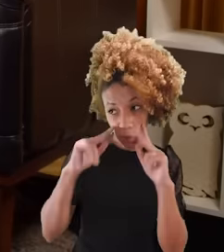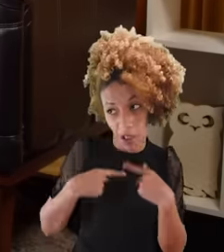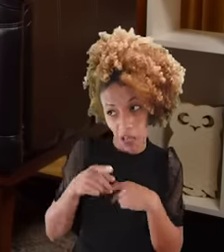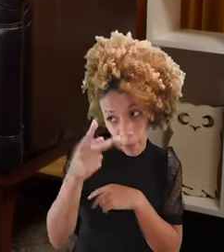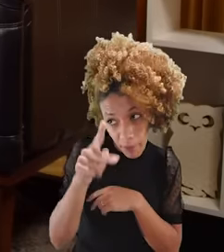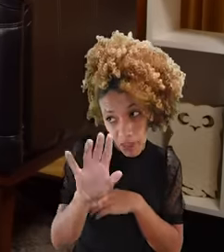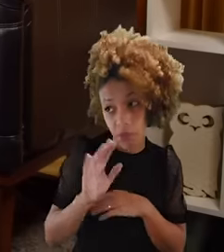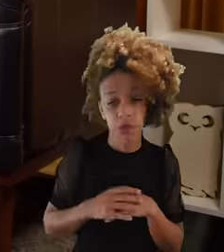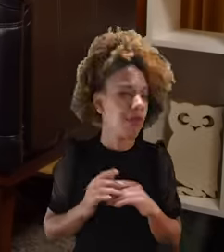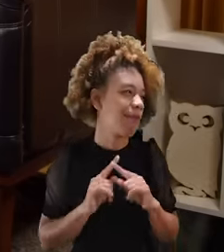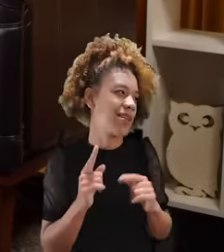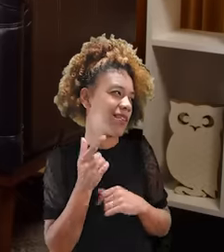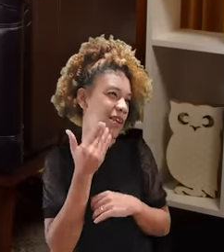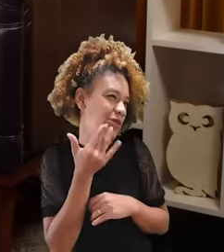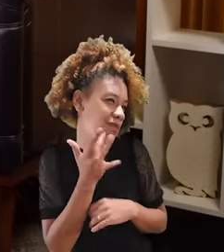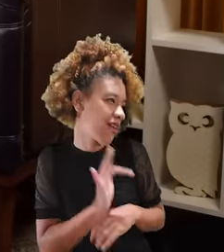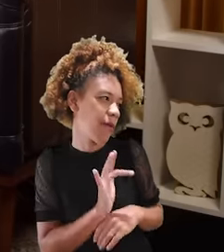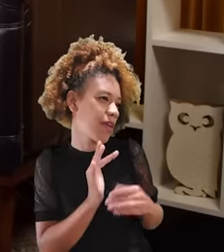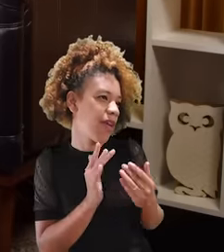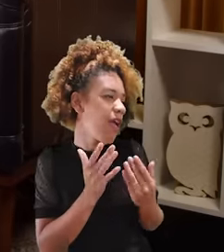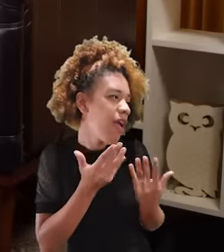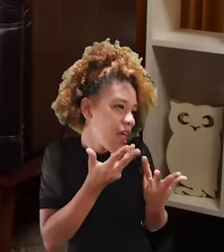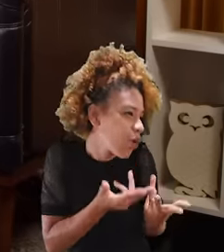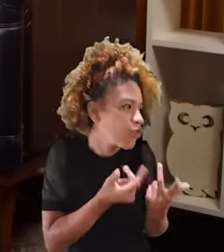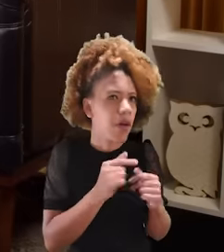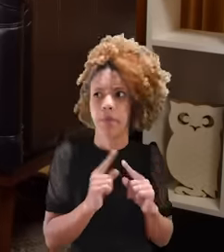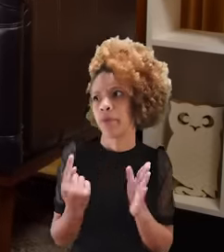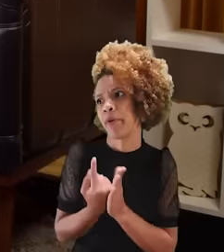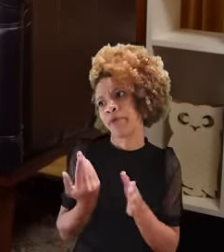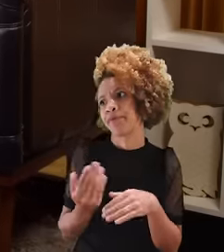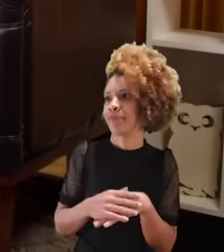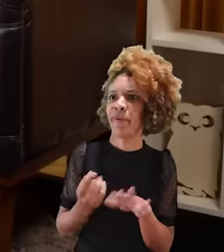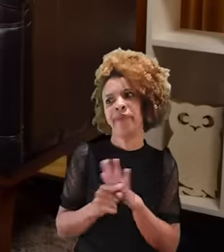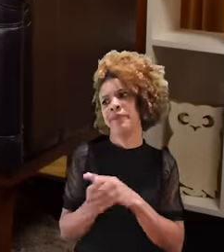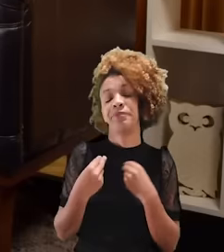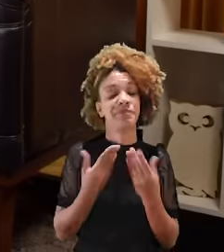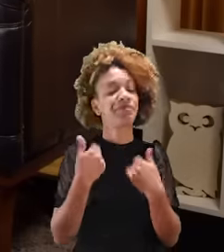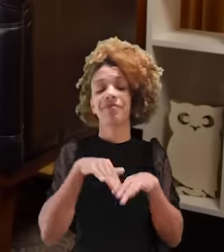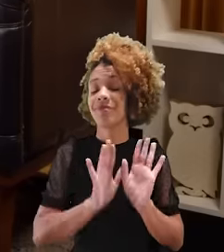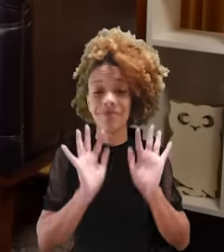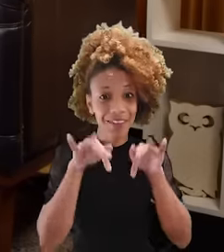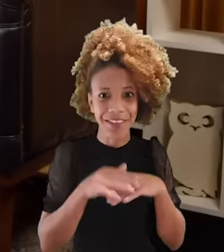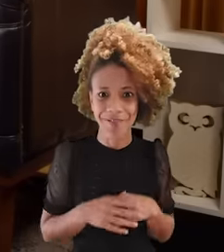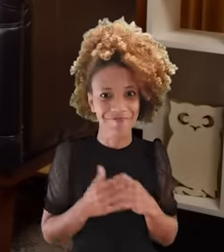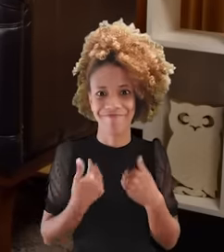querendo só ouvir o elogio por isso não pergunta mas quando vamos lá alessanda maest não se você